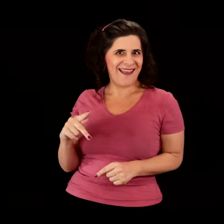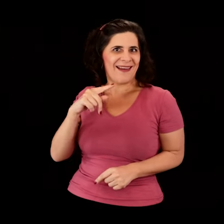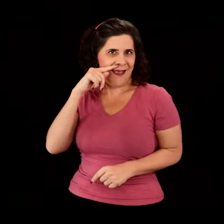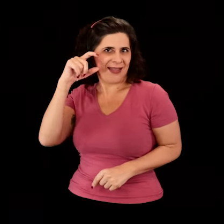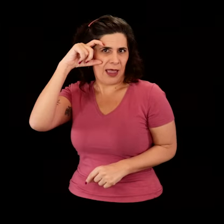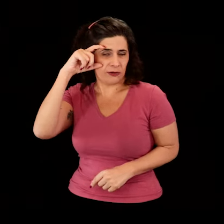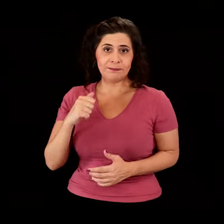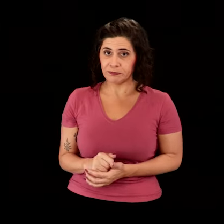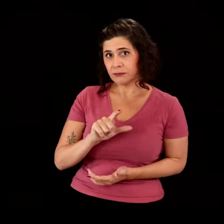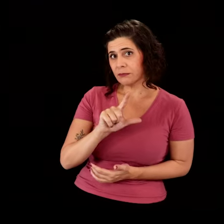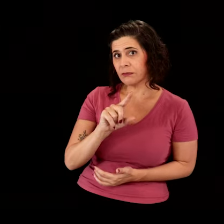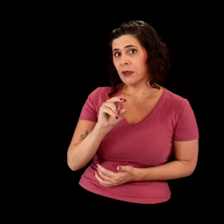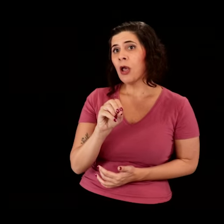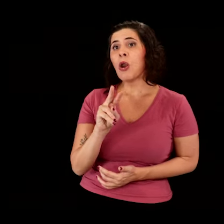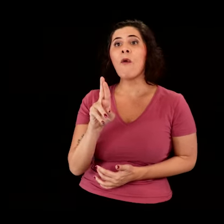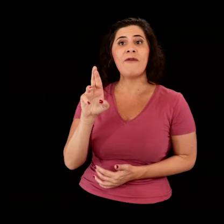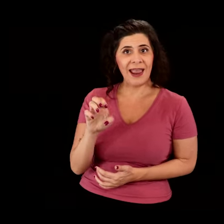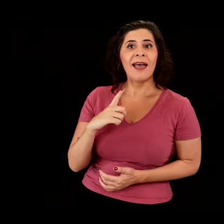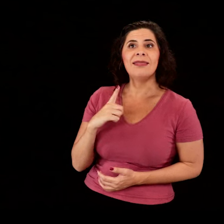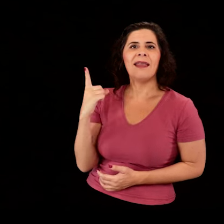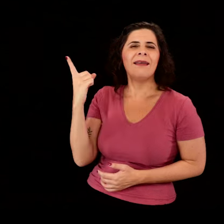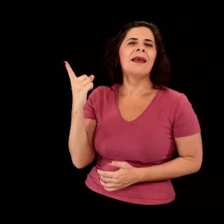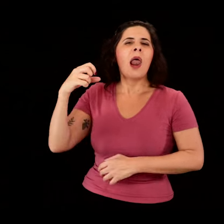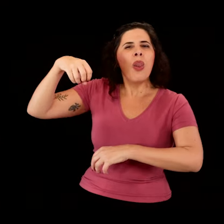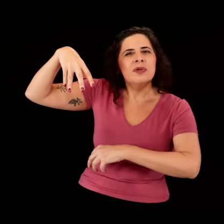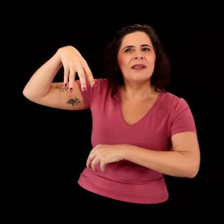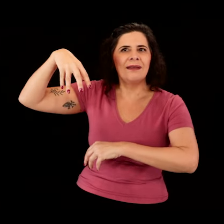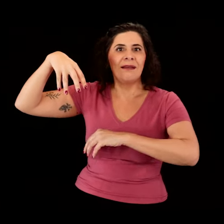O próprio Louvre tem o lustre que é para fora e o lustre que é para dentro.